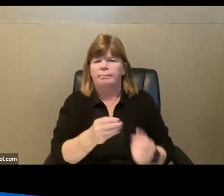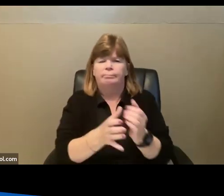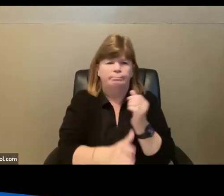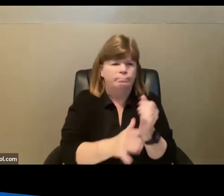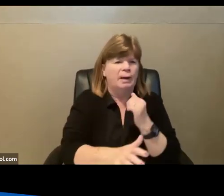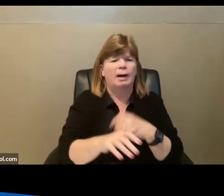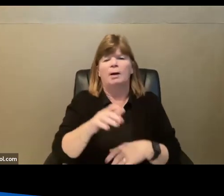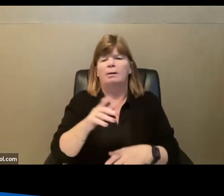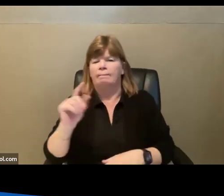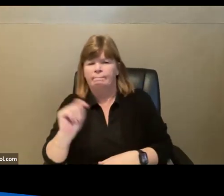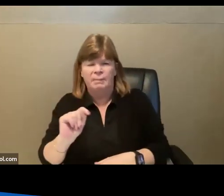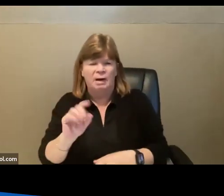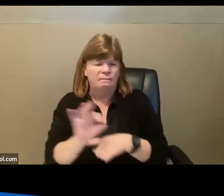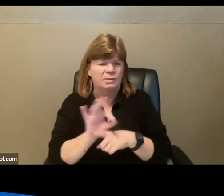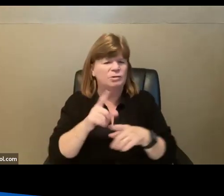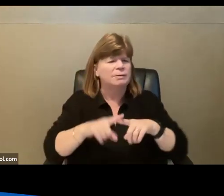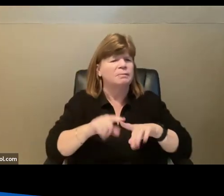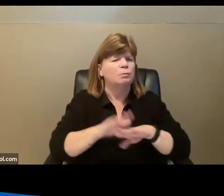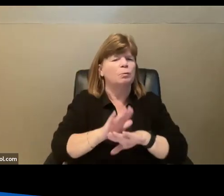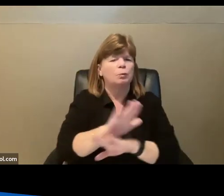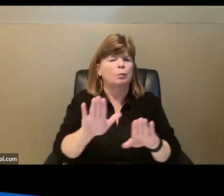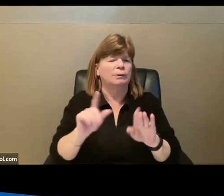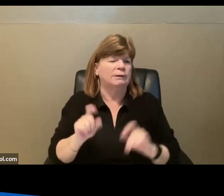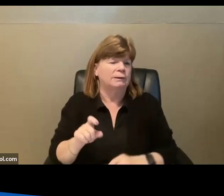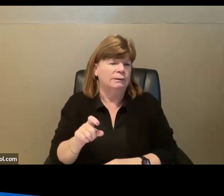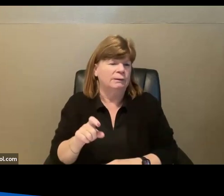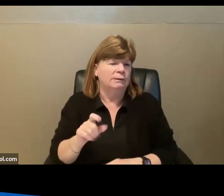Simplemente depende de cuáles sean tus necesidades y cómo va a funcionar.